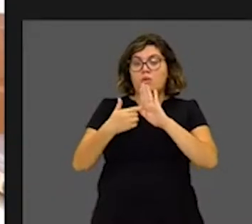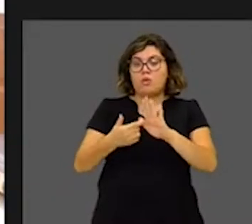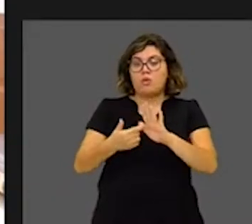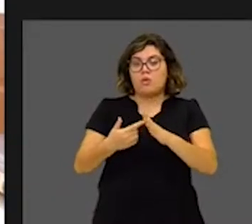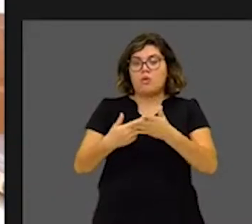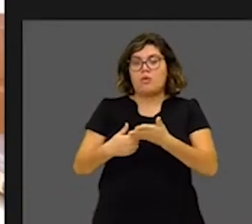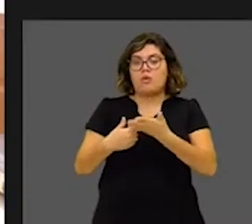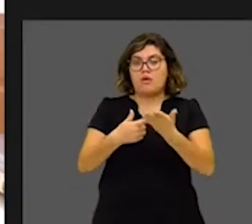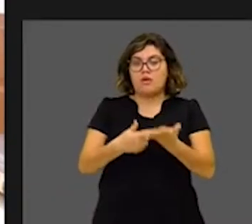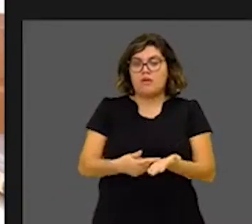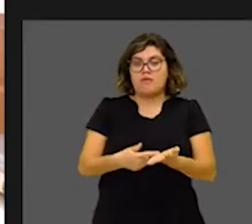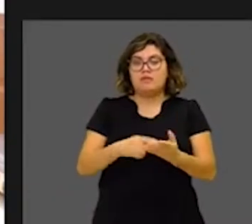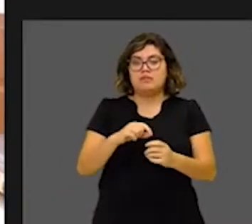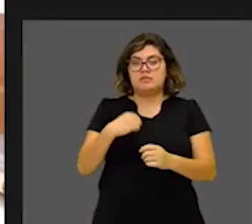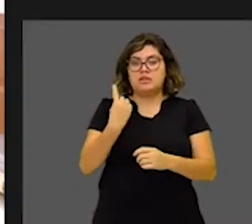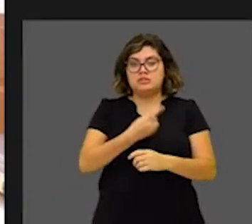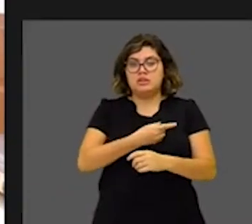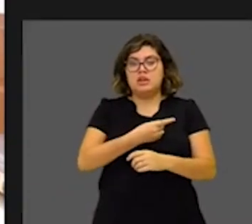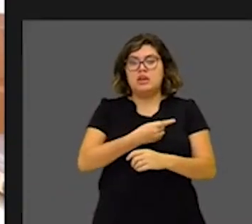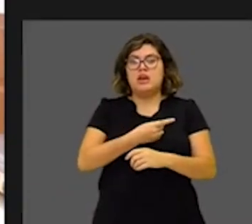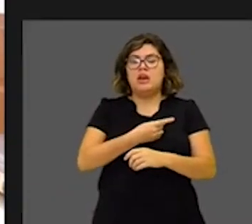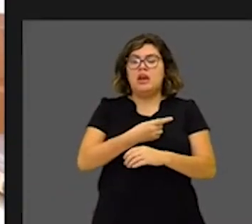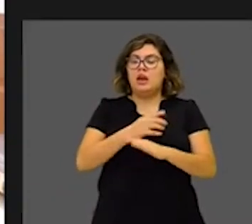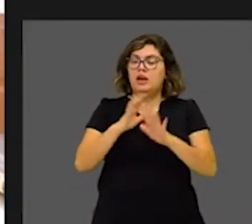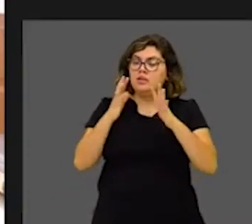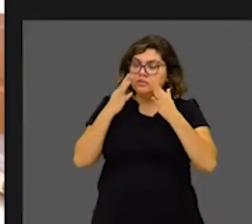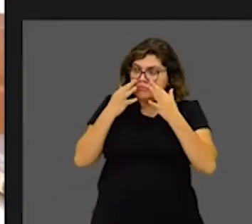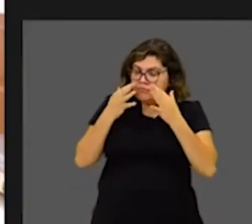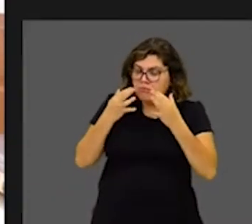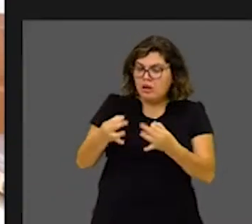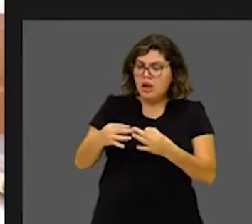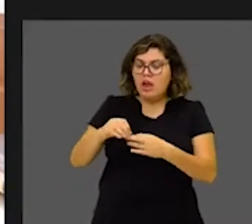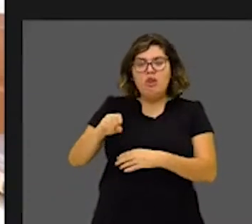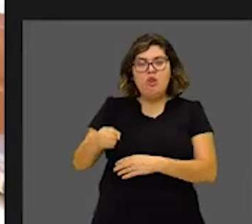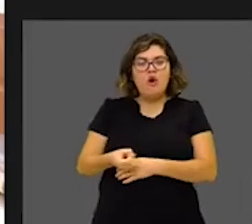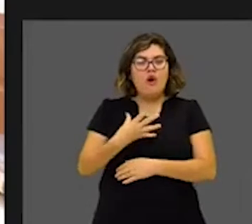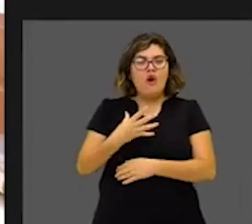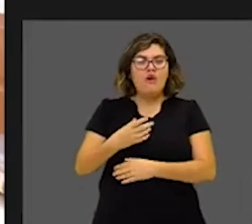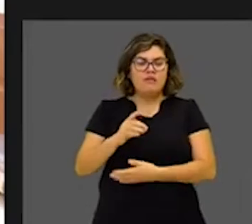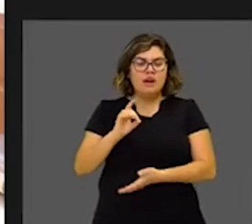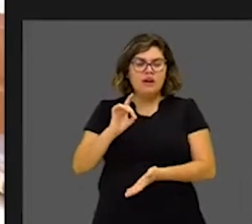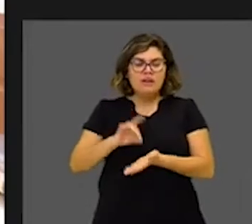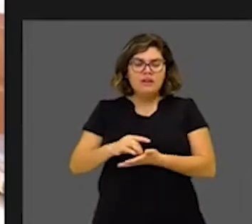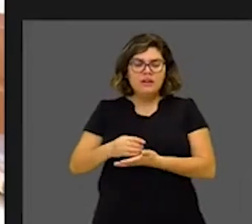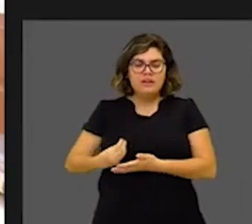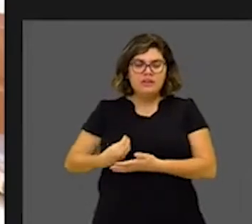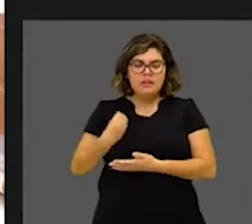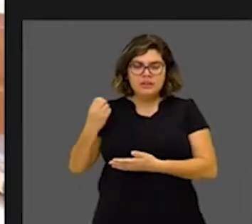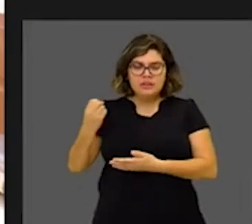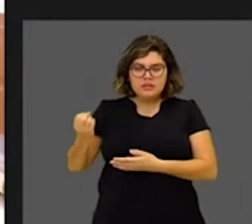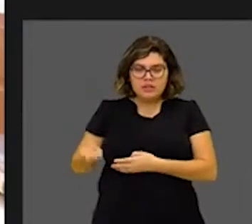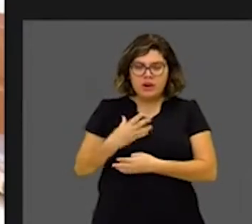Edilene que a gente enderece olhares novos a uma realidade nova e portanto olhar a ser endereçada